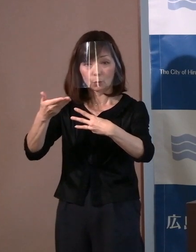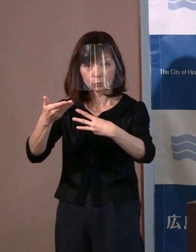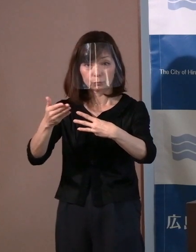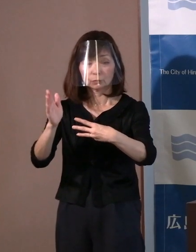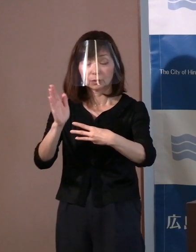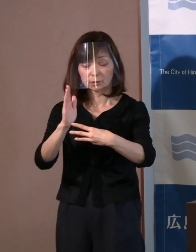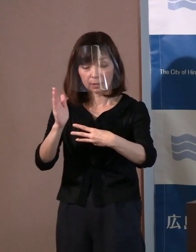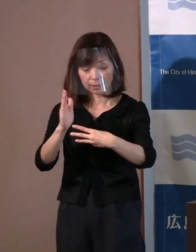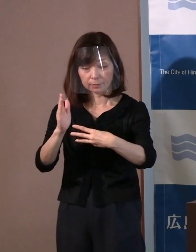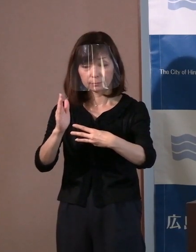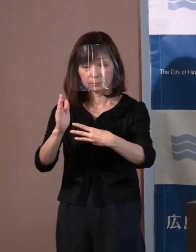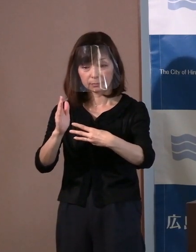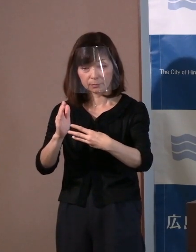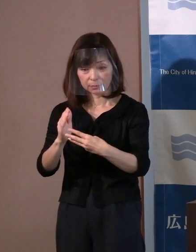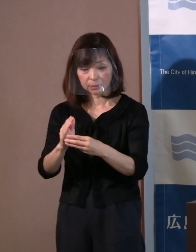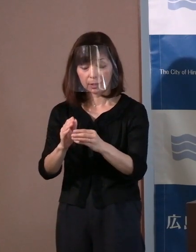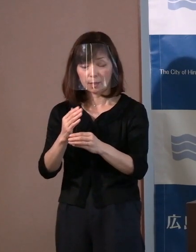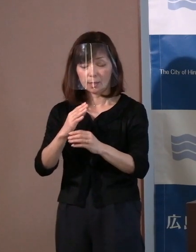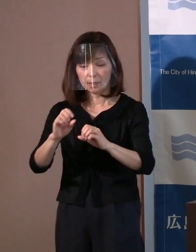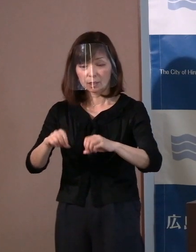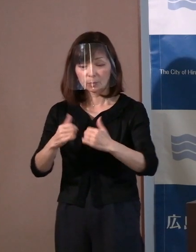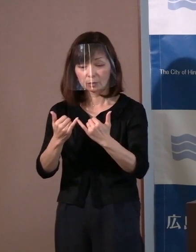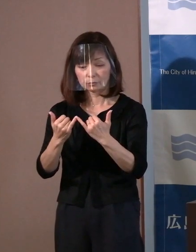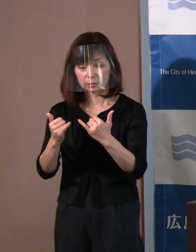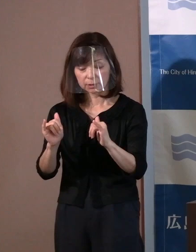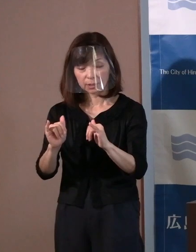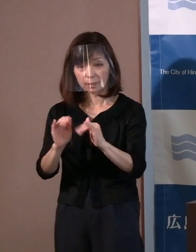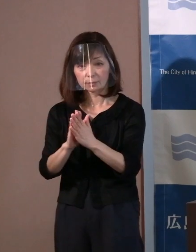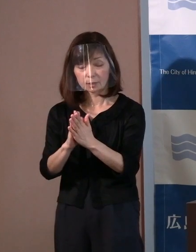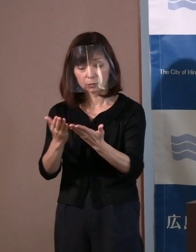仕様になりましたので､ そこの部分は記述方法を変えまして､